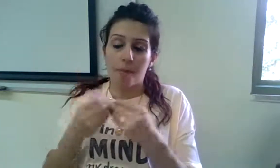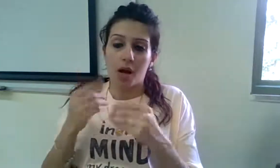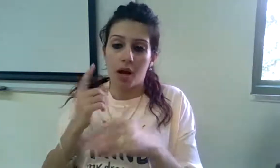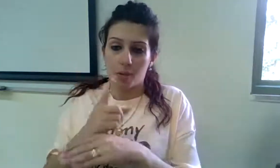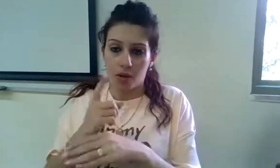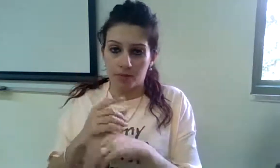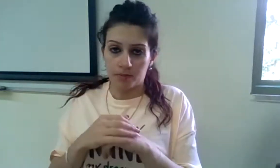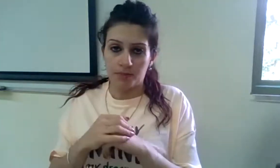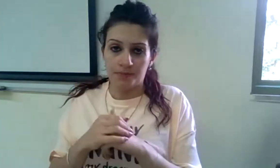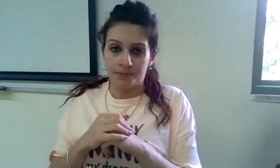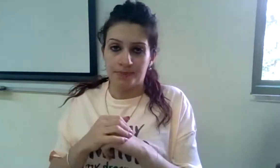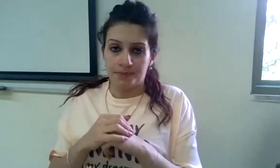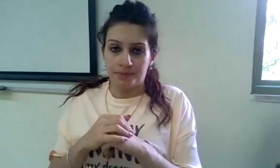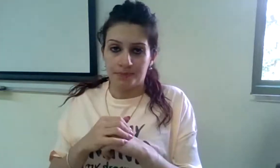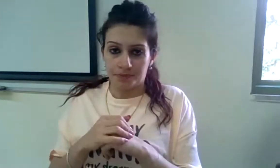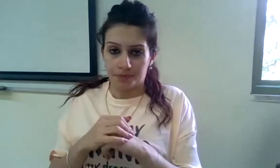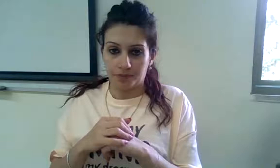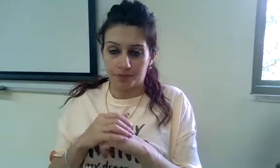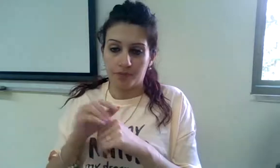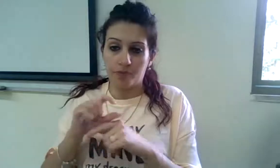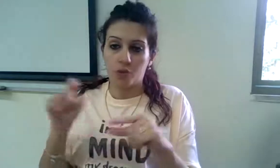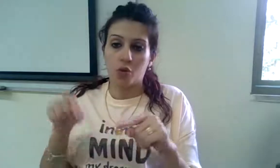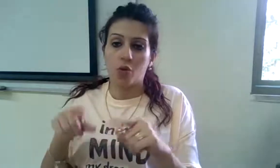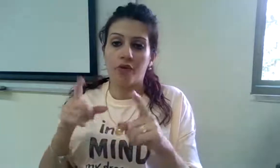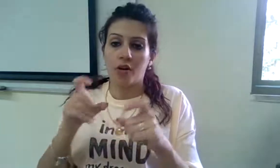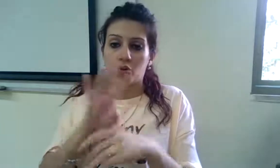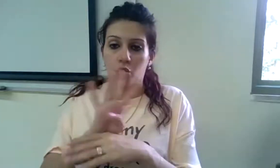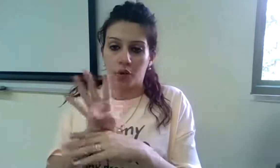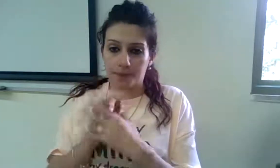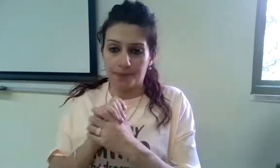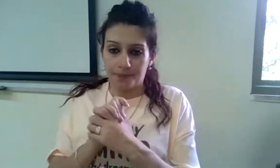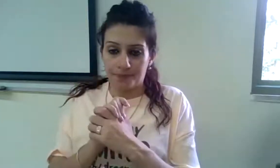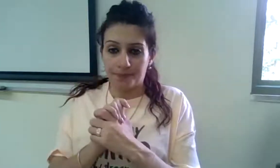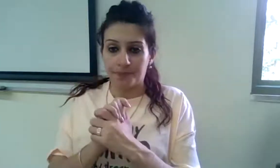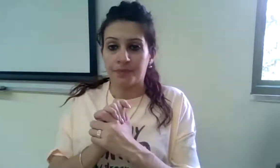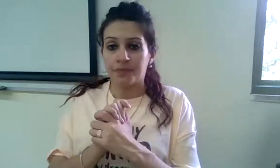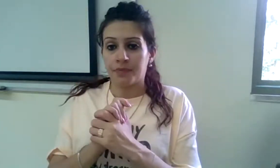لذلك اعتقد بانك قبل كل شيء عليك وضع جميع التشريعات